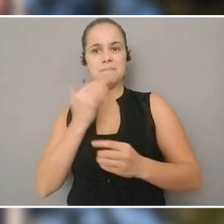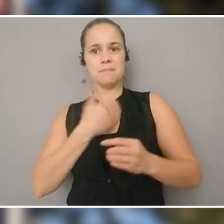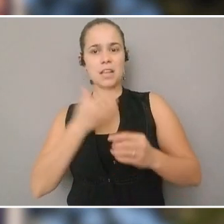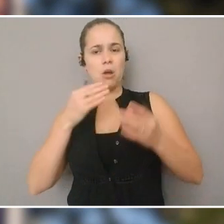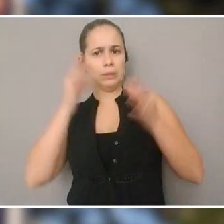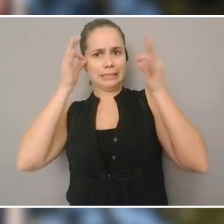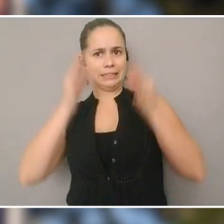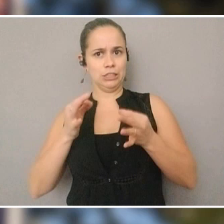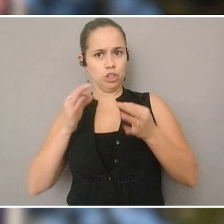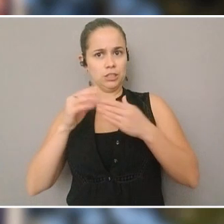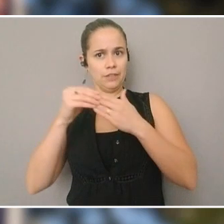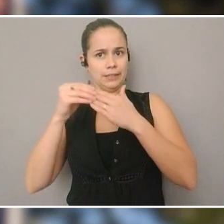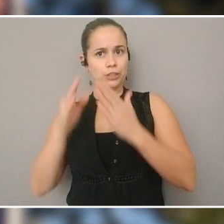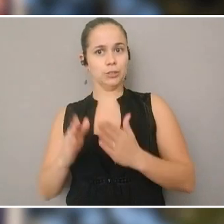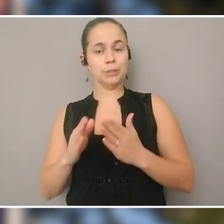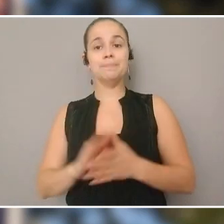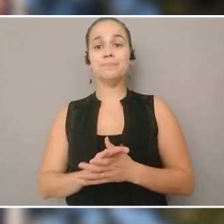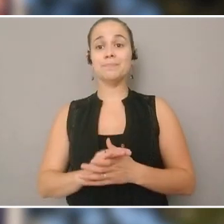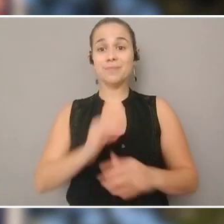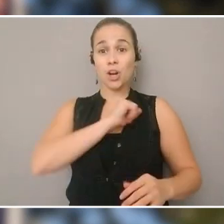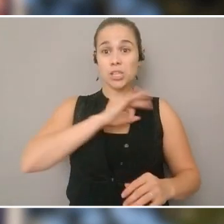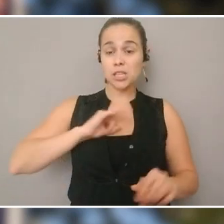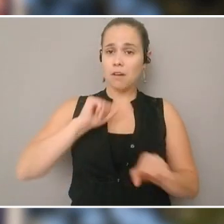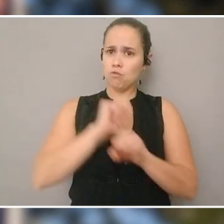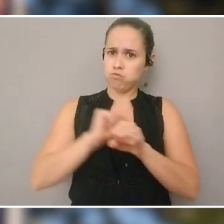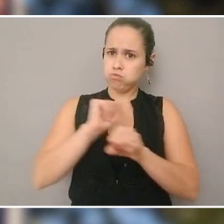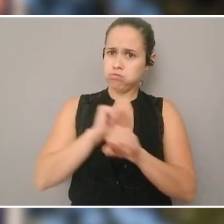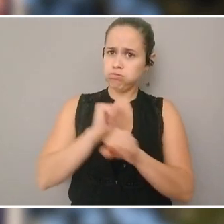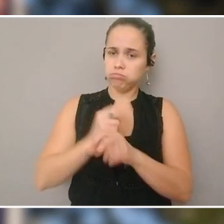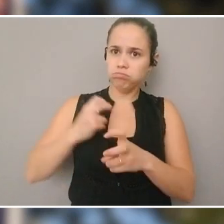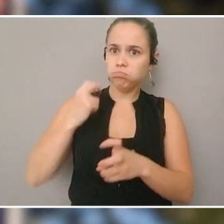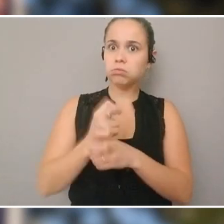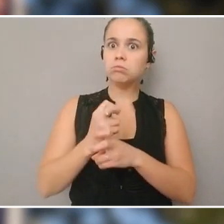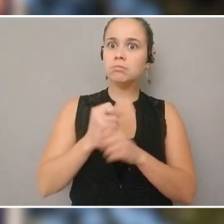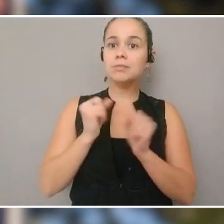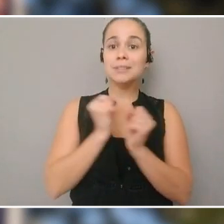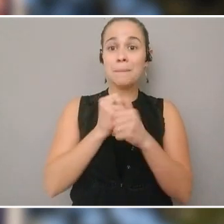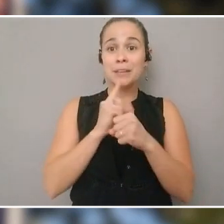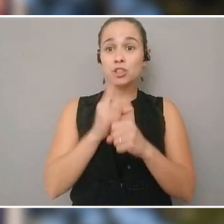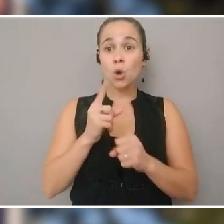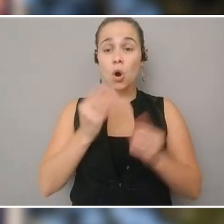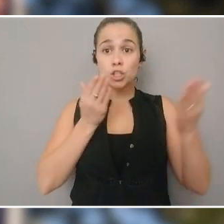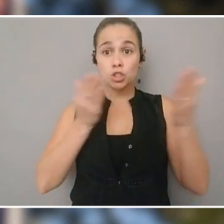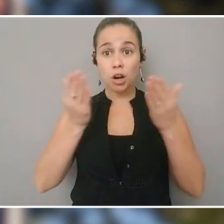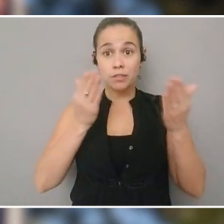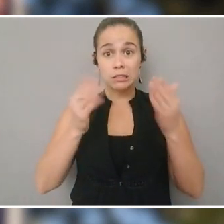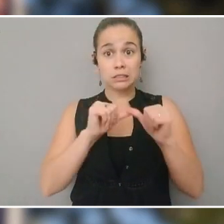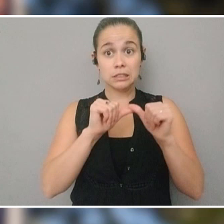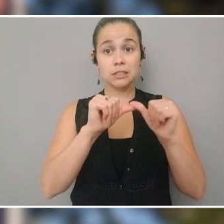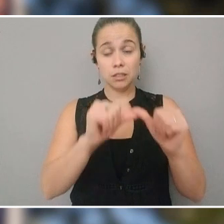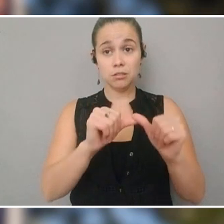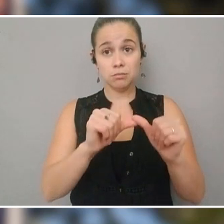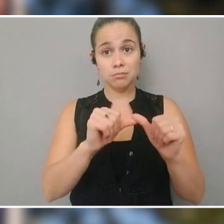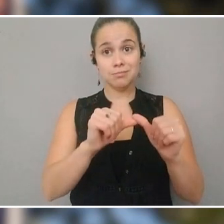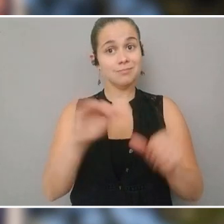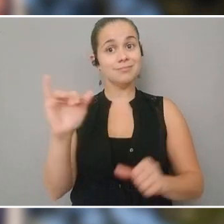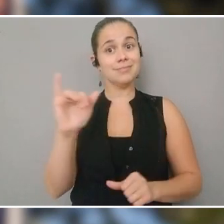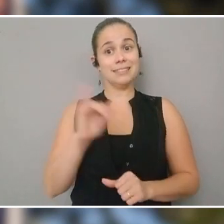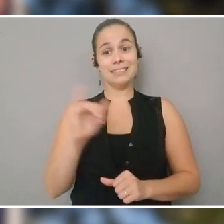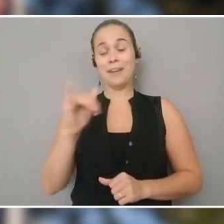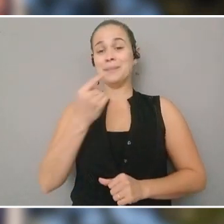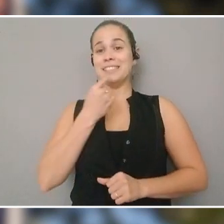Los empleados trabajón diligentemente para garantizar